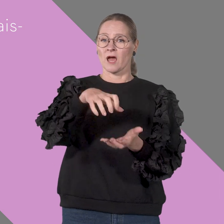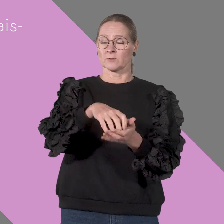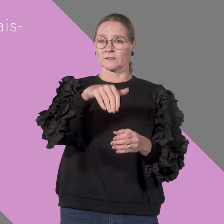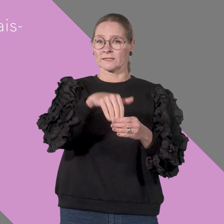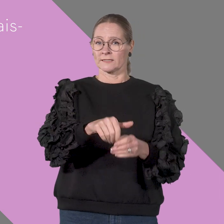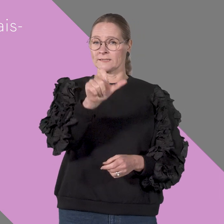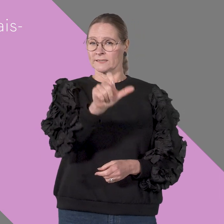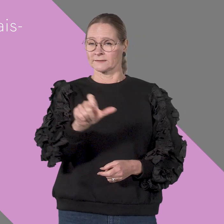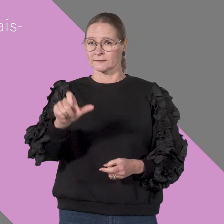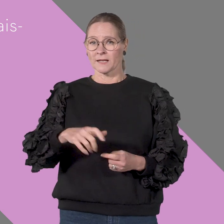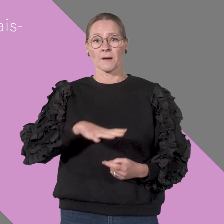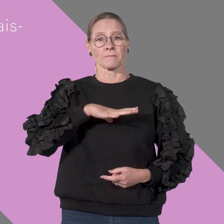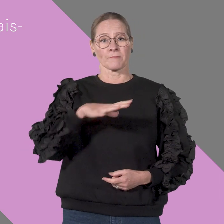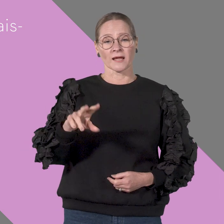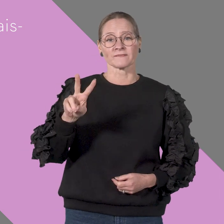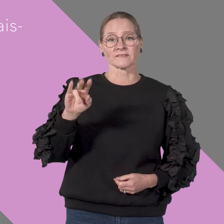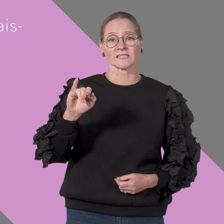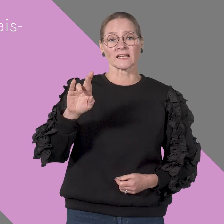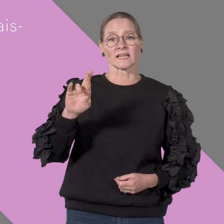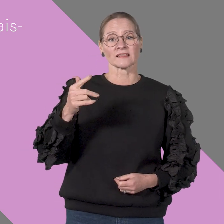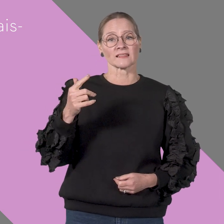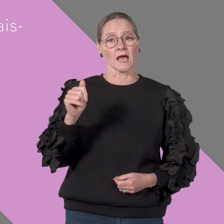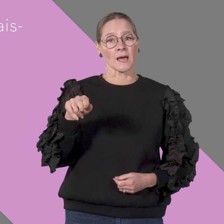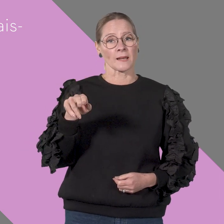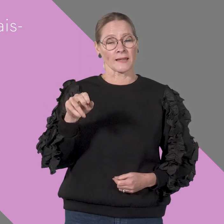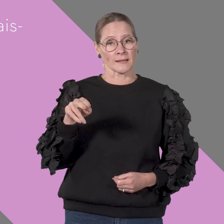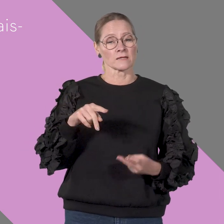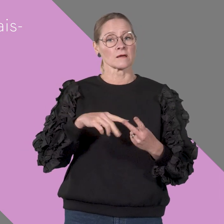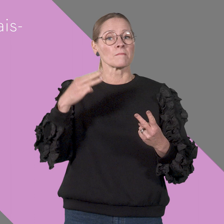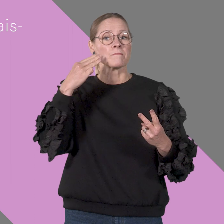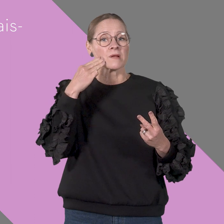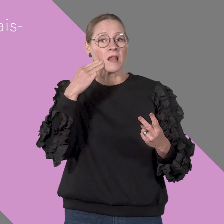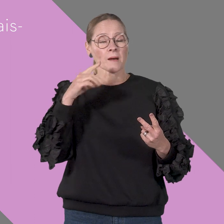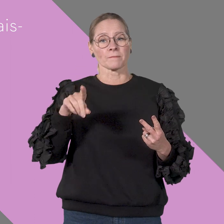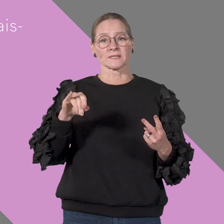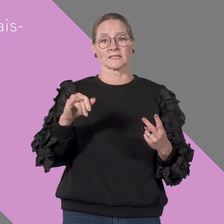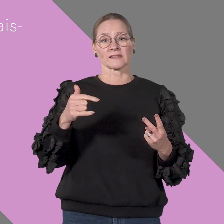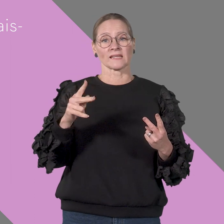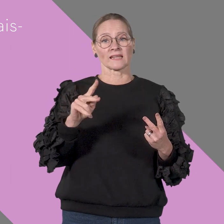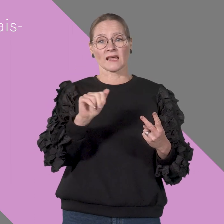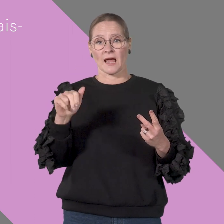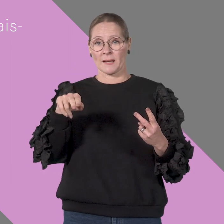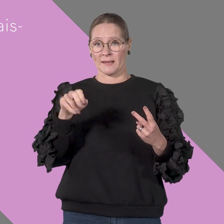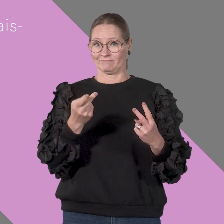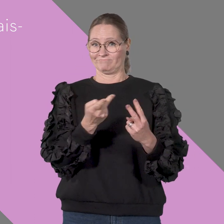Kuurojen Liiton hallituksen jäsenet Mari Virtanen ja Milla Pitkänen osallistuivat -